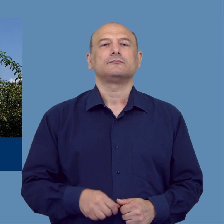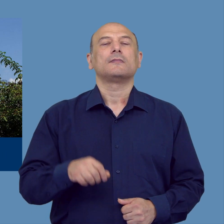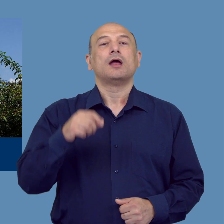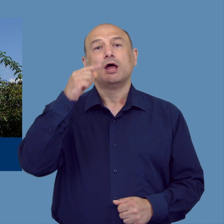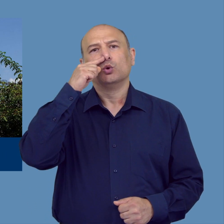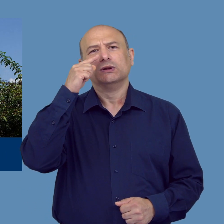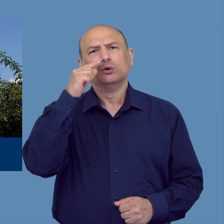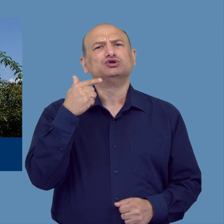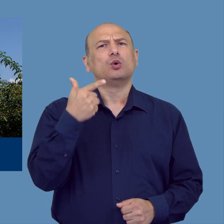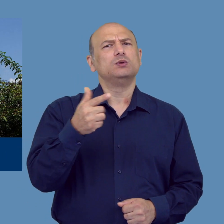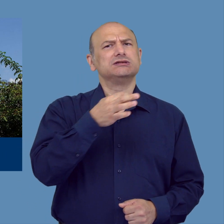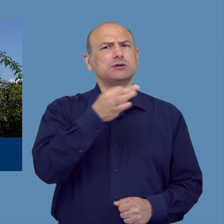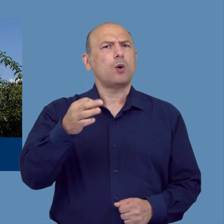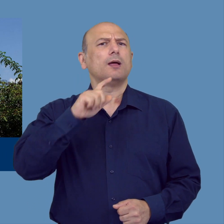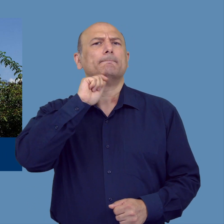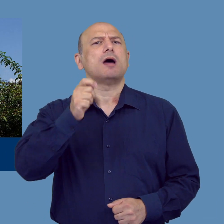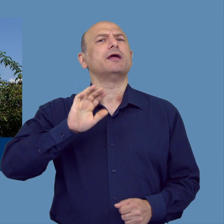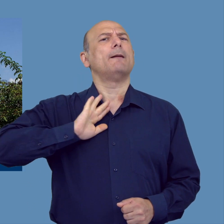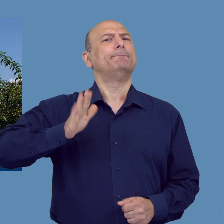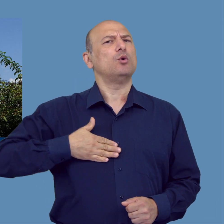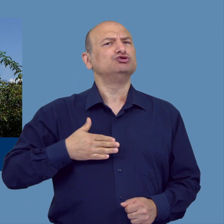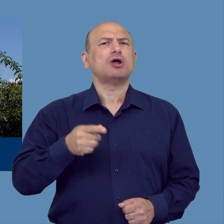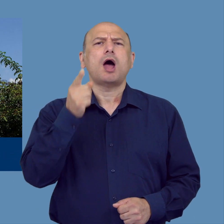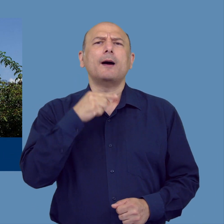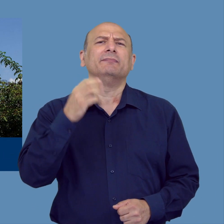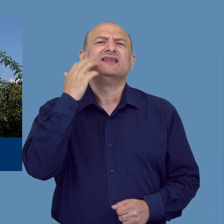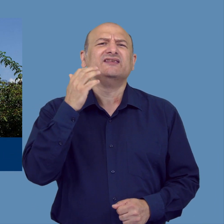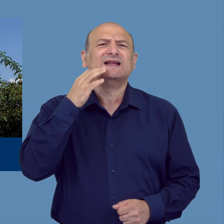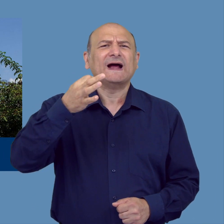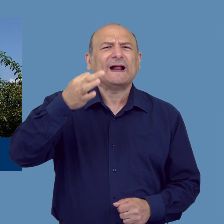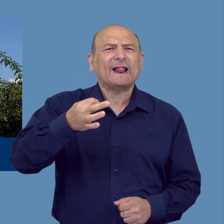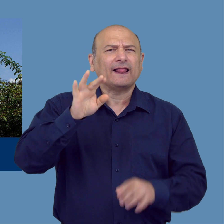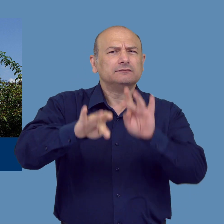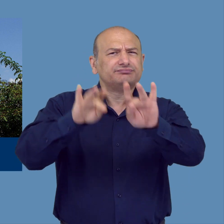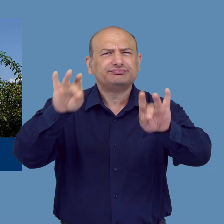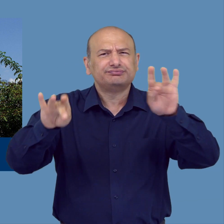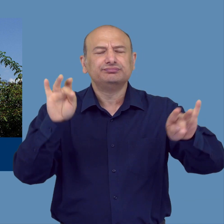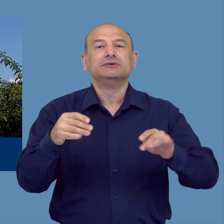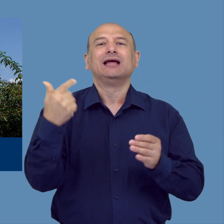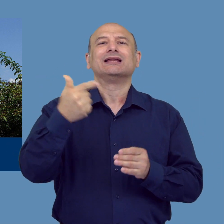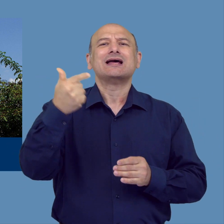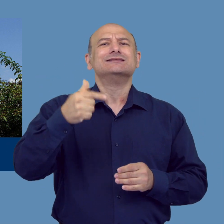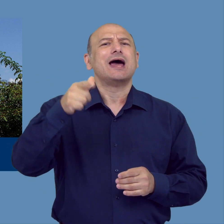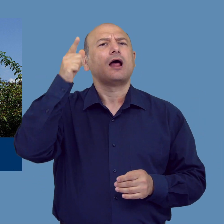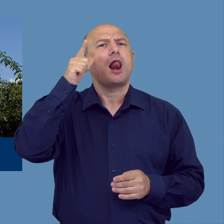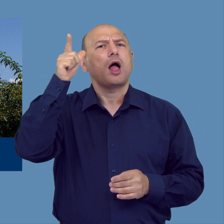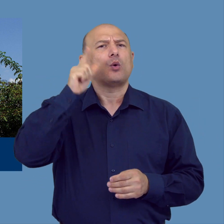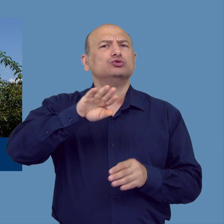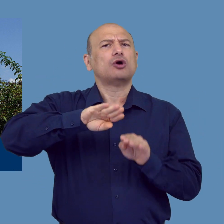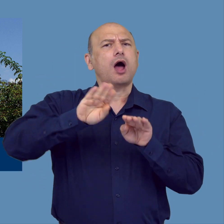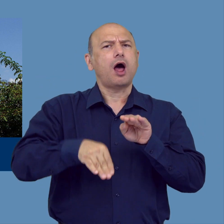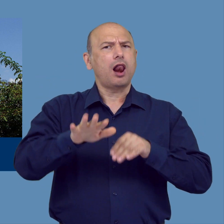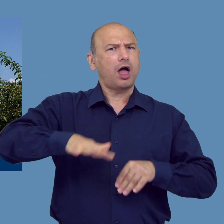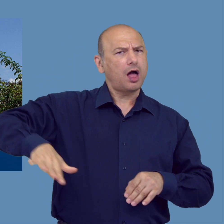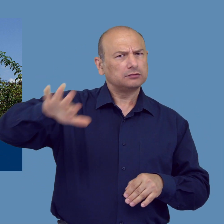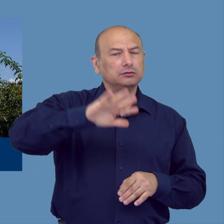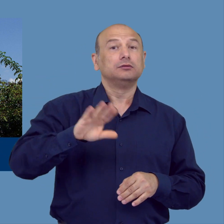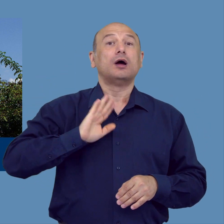Június 20-tól a Magyar Posta egyes 2000 lakos alatti kistelepüléseken